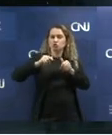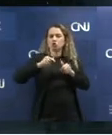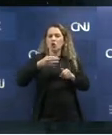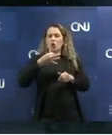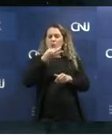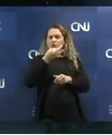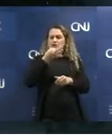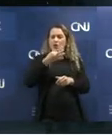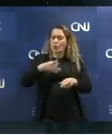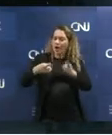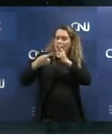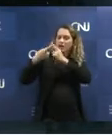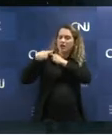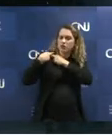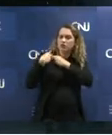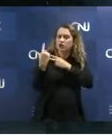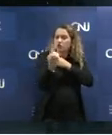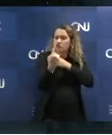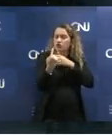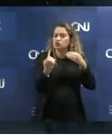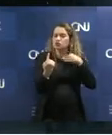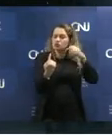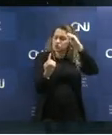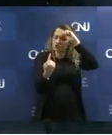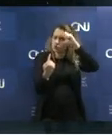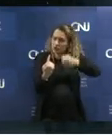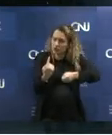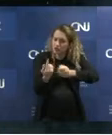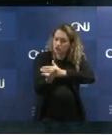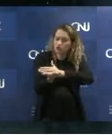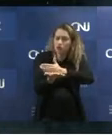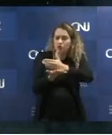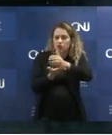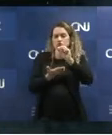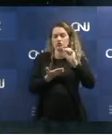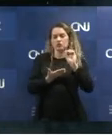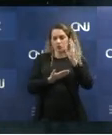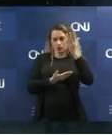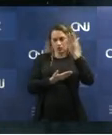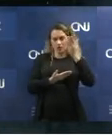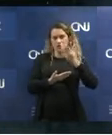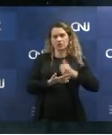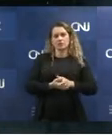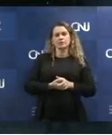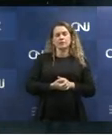Pessoal, na condução desses fatos. E que eu acompanho o voto